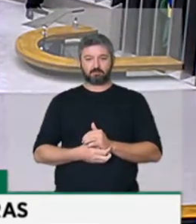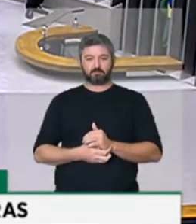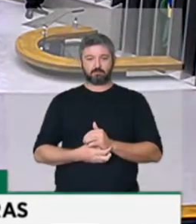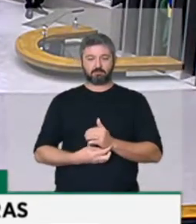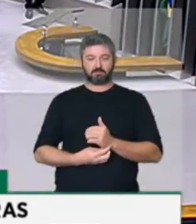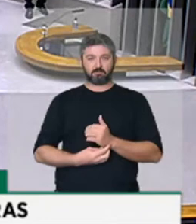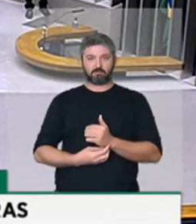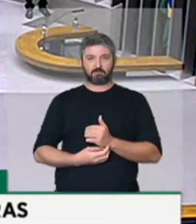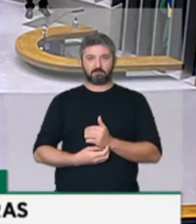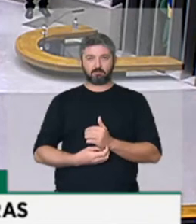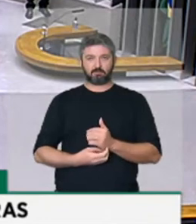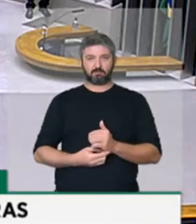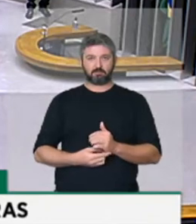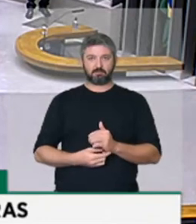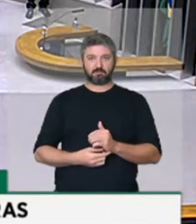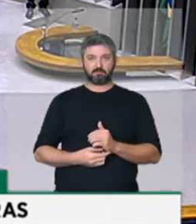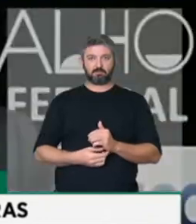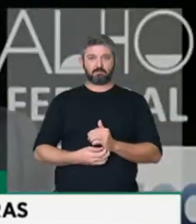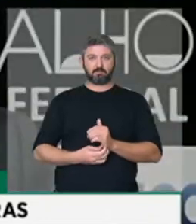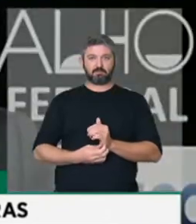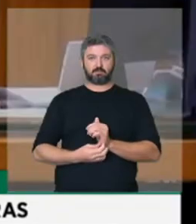ORIENTA O REPUBLICANOS? -- [DEPUTADO]: PRESIDENTE, REPUBLICANOS